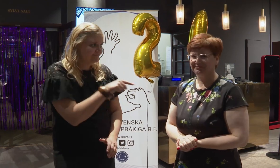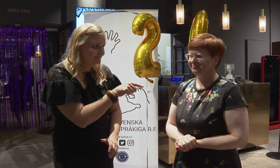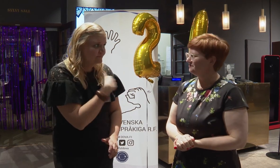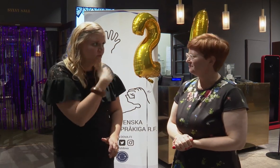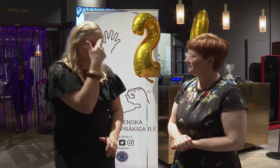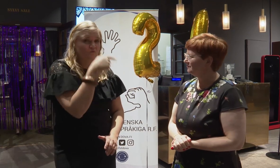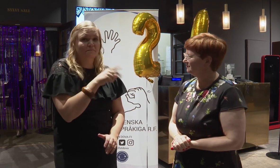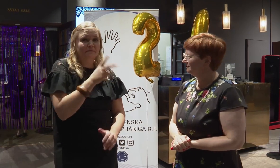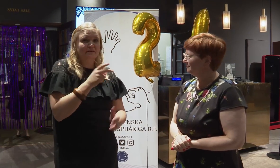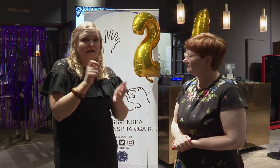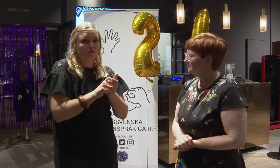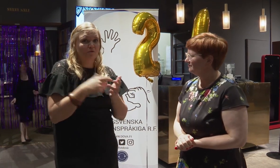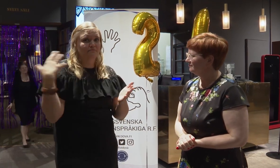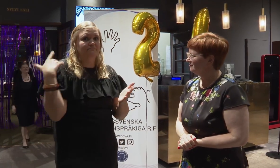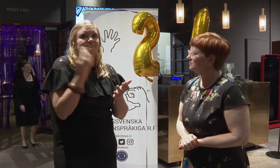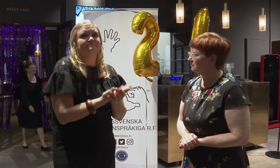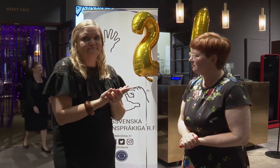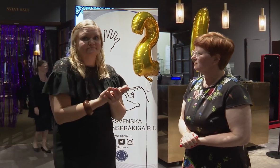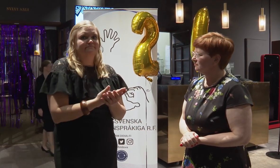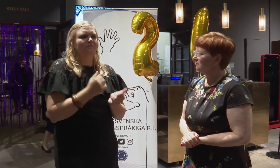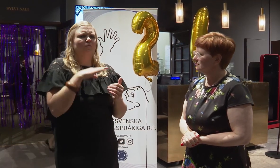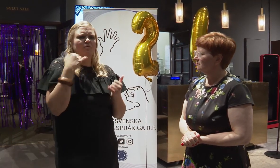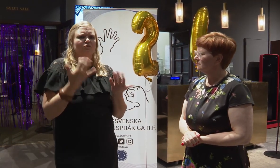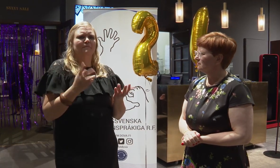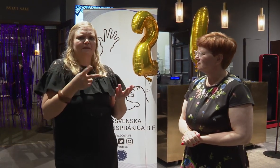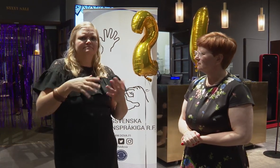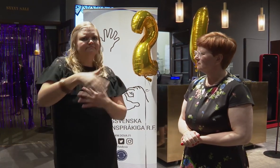Paikan päälle on tullut sekä suomenruotsalaista että suomalaista -